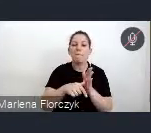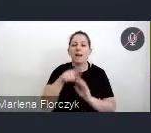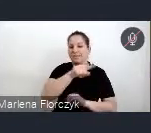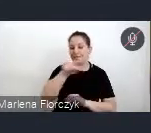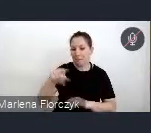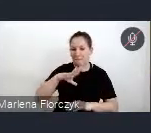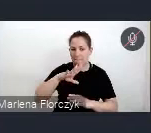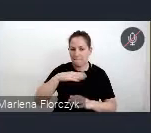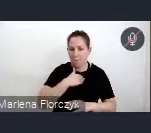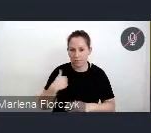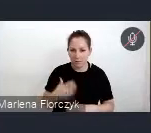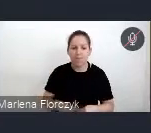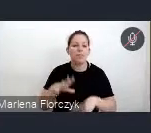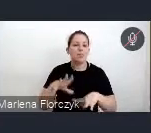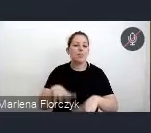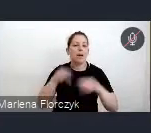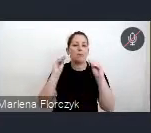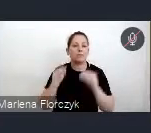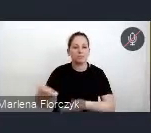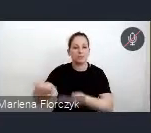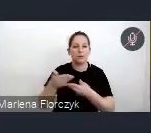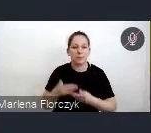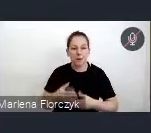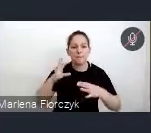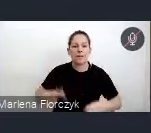Na początek zapraszamy panią Stinę Heikkila,